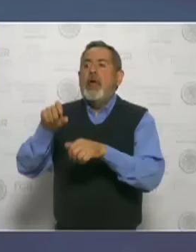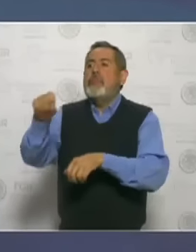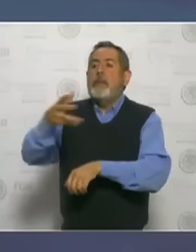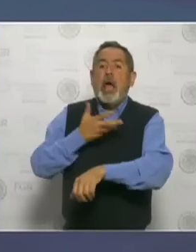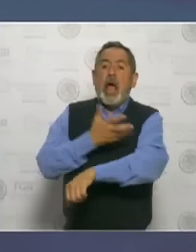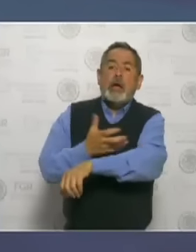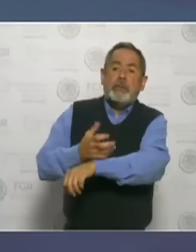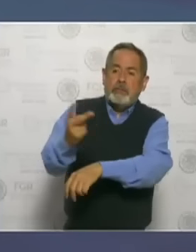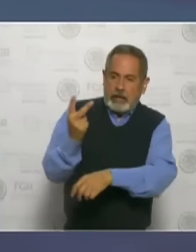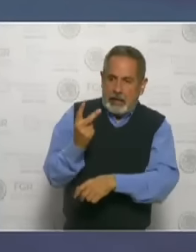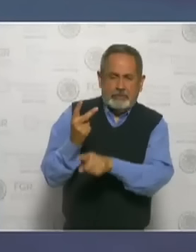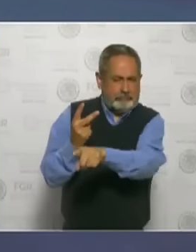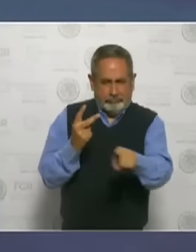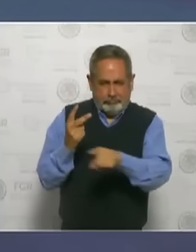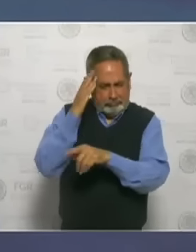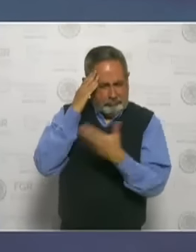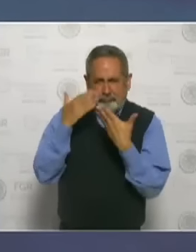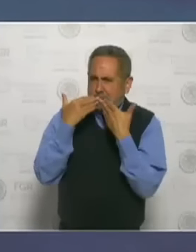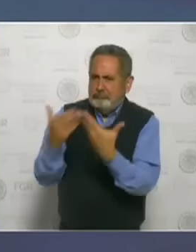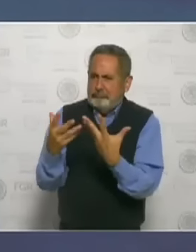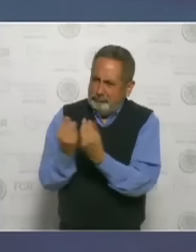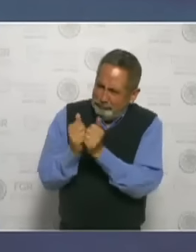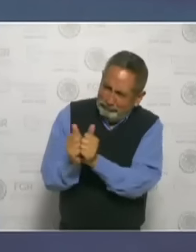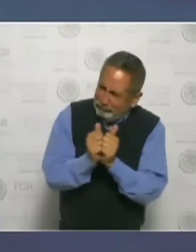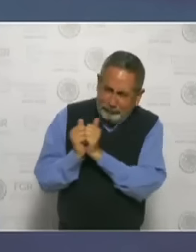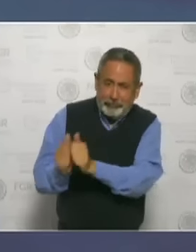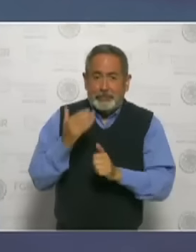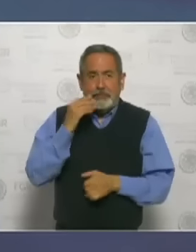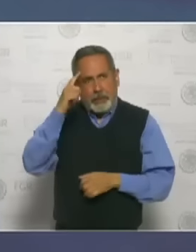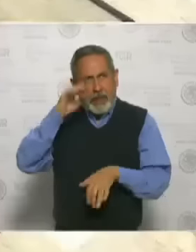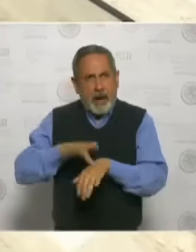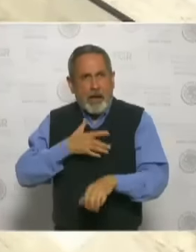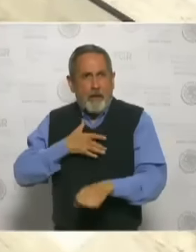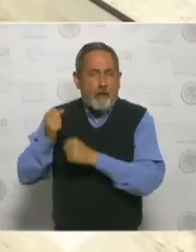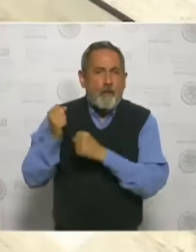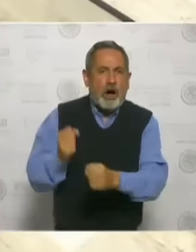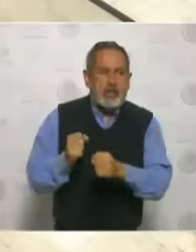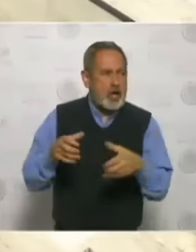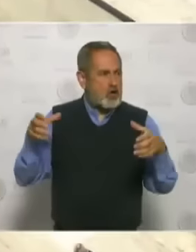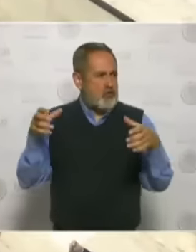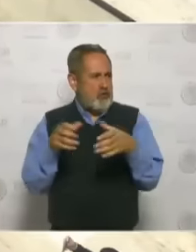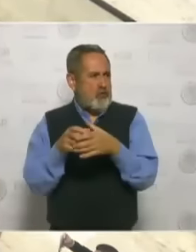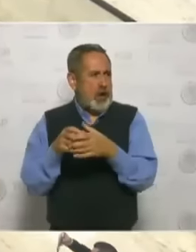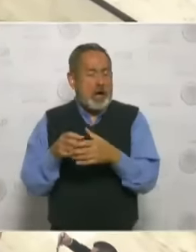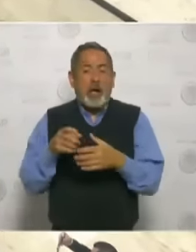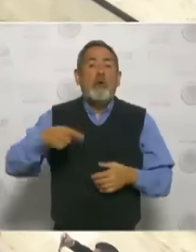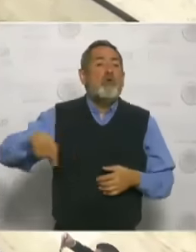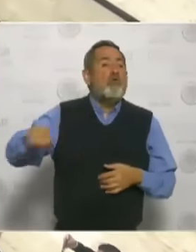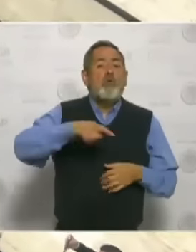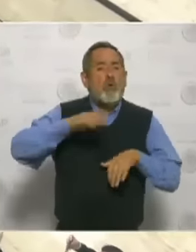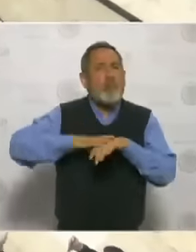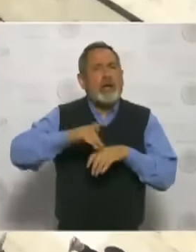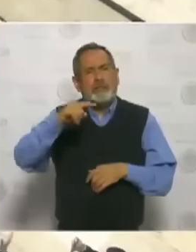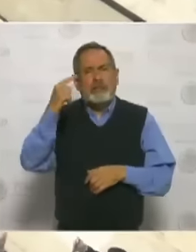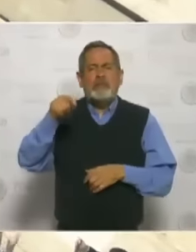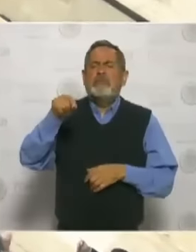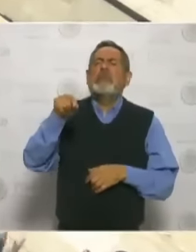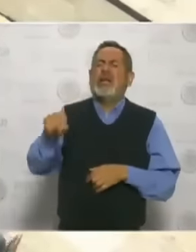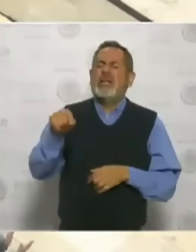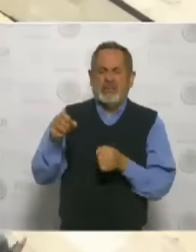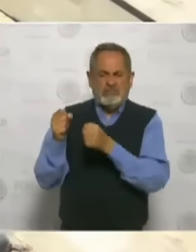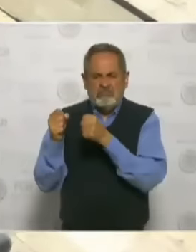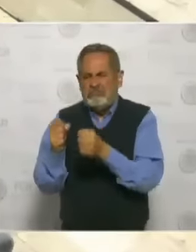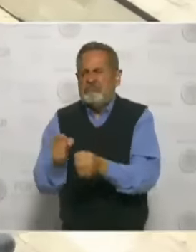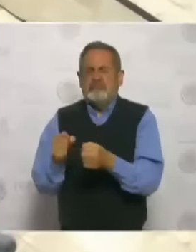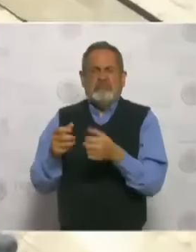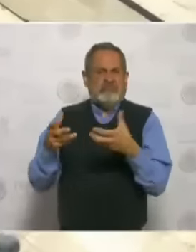sus titulares, consolidando un frente común que se distingue por su eficacia operativa.